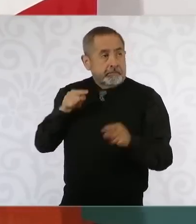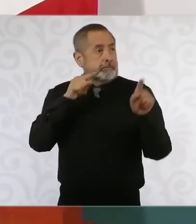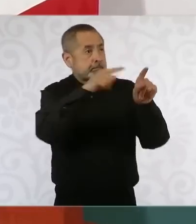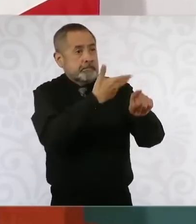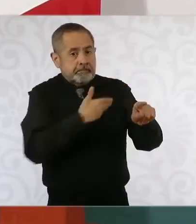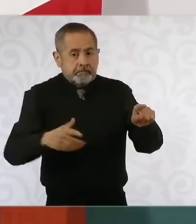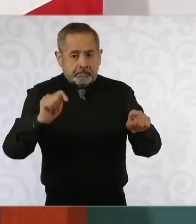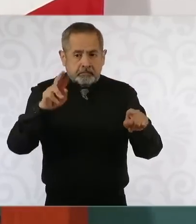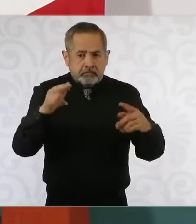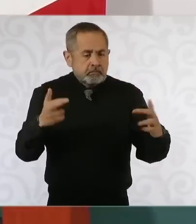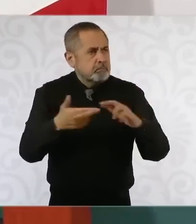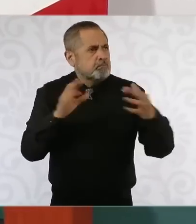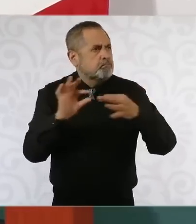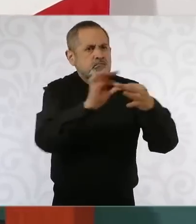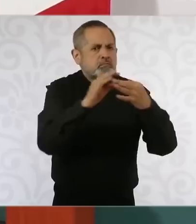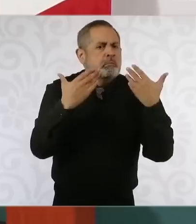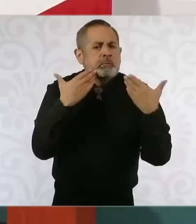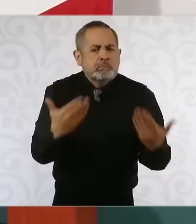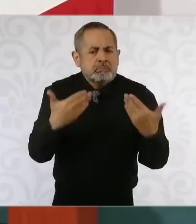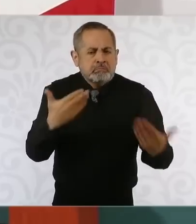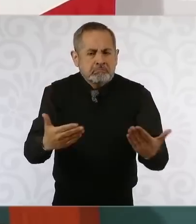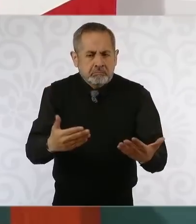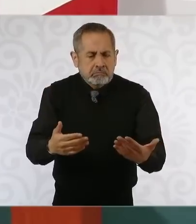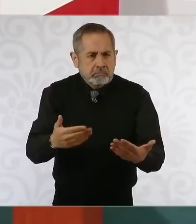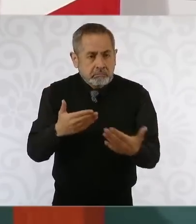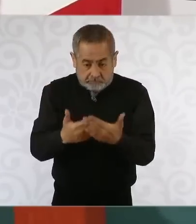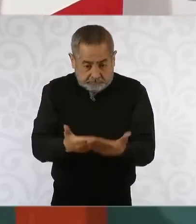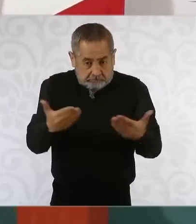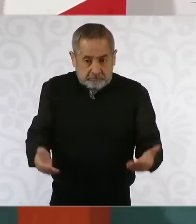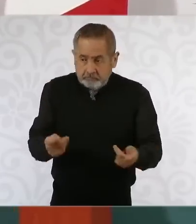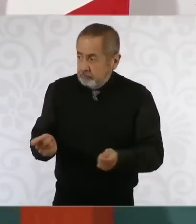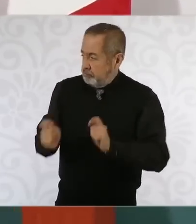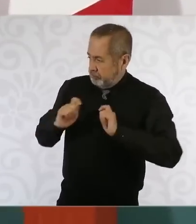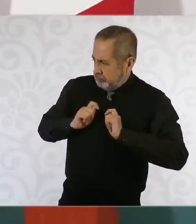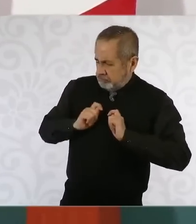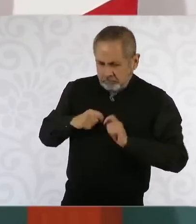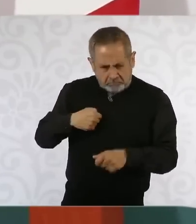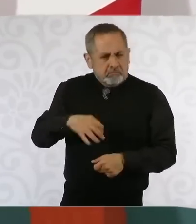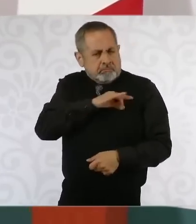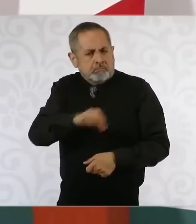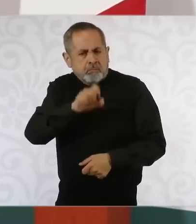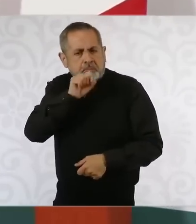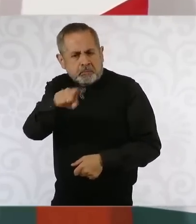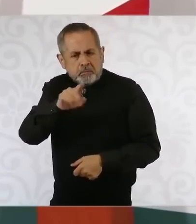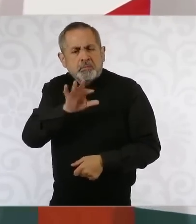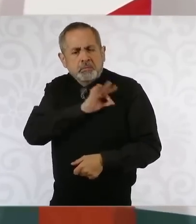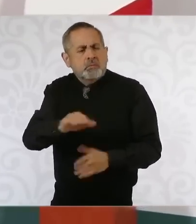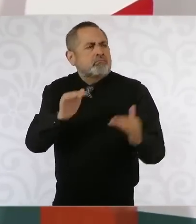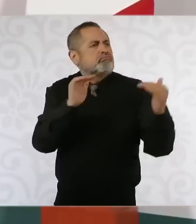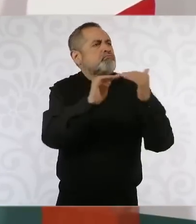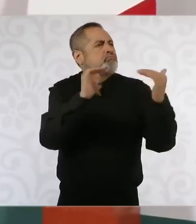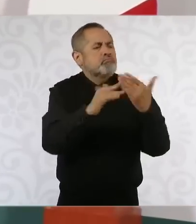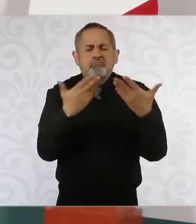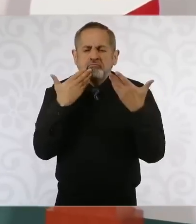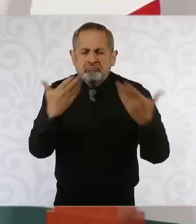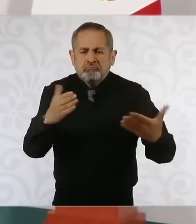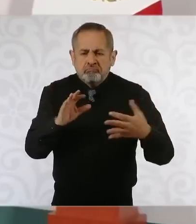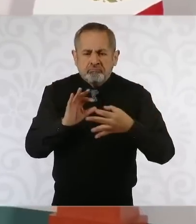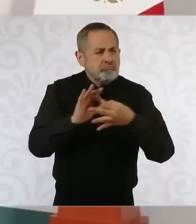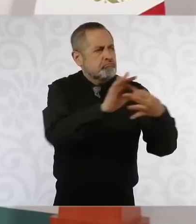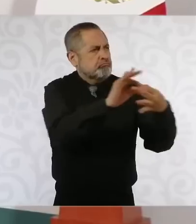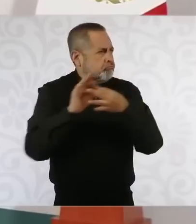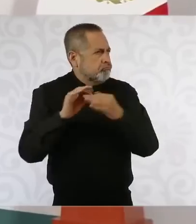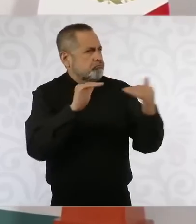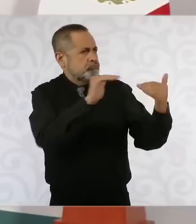vemos Por qué nosotros no podamos tener una relación buena de cooperación ahora Siempre